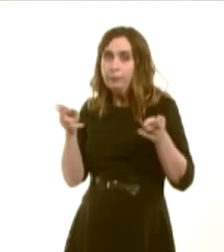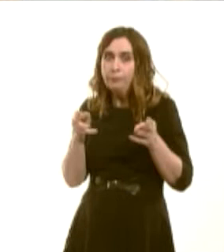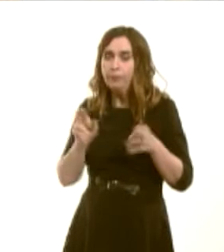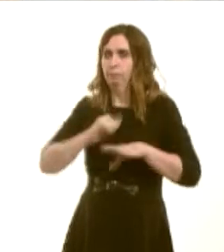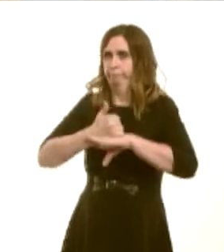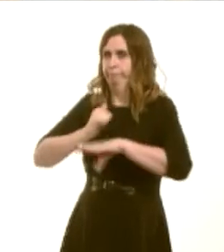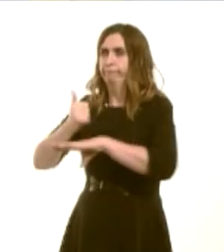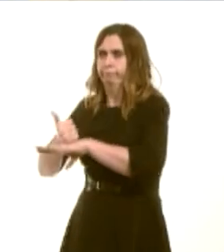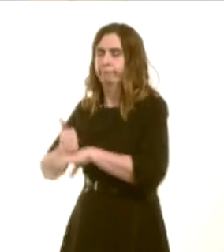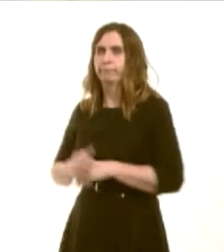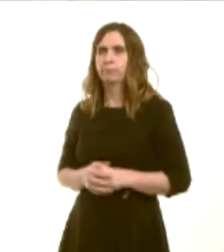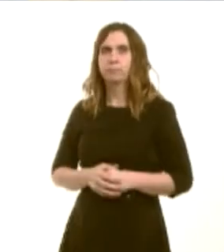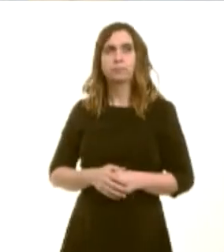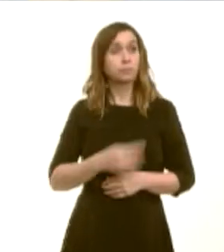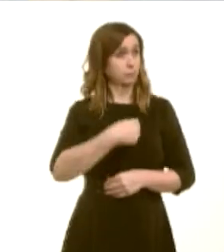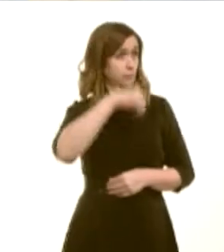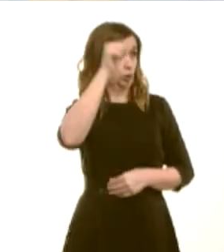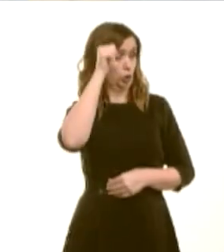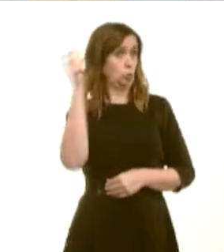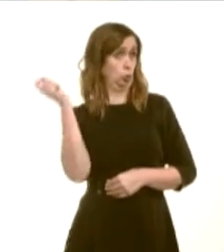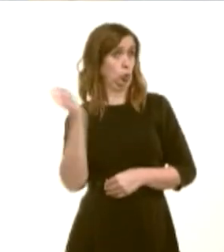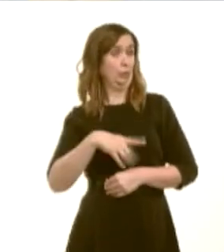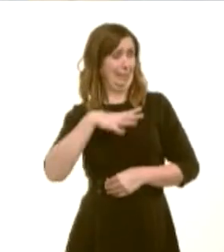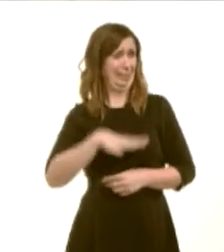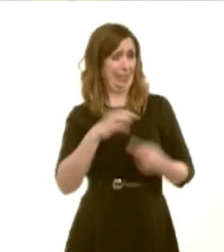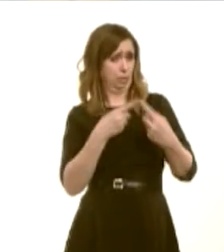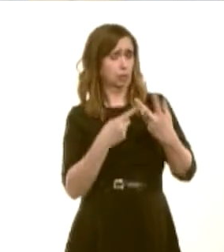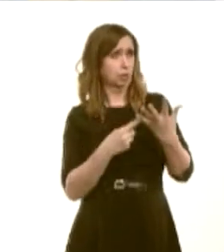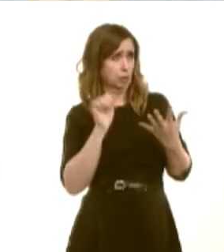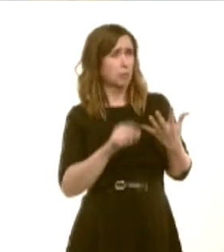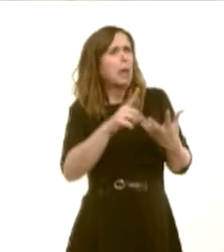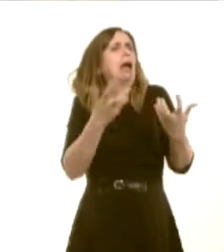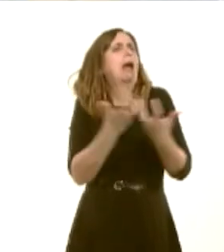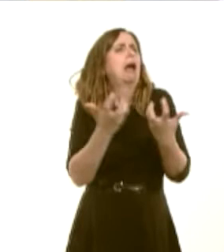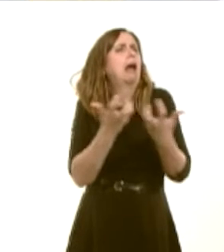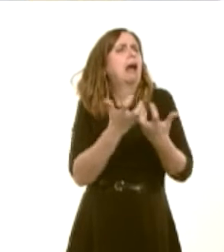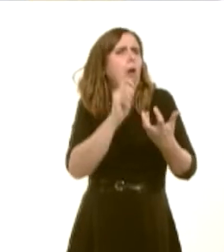lle maeír iaith Gymraeg yn gallu cael ei defnyddio fel iaith naturiol, yn enwedig mewn